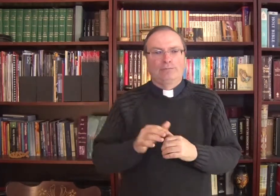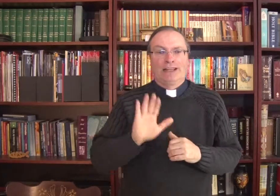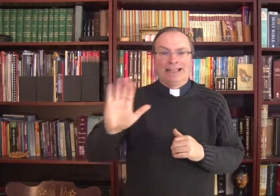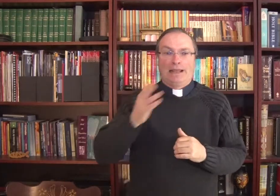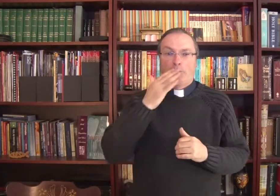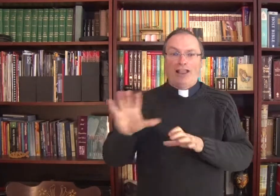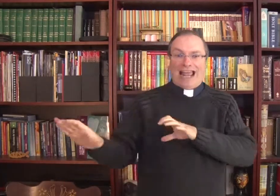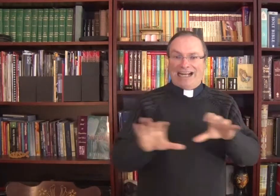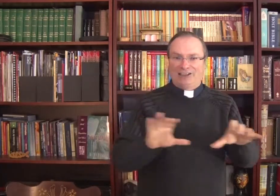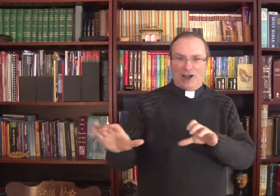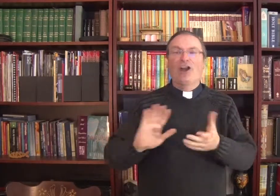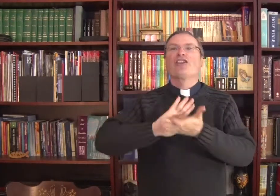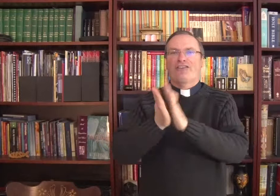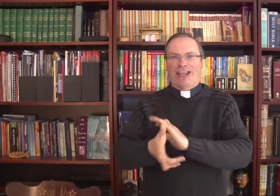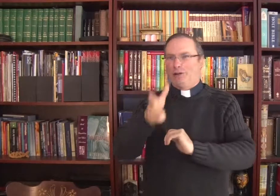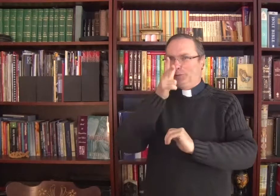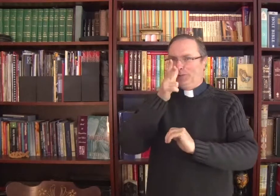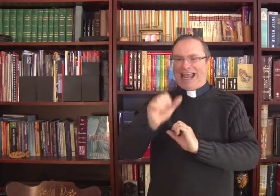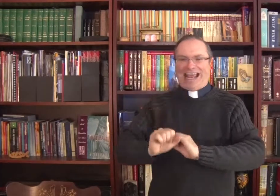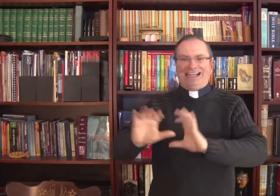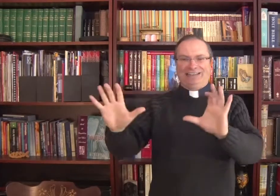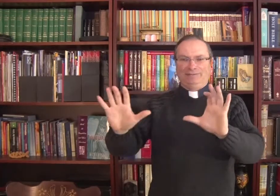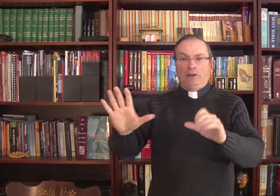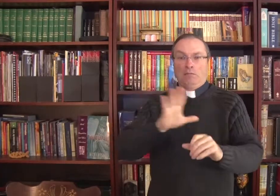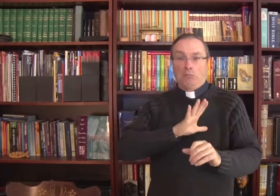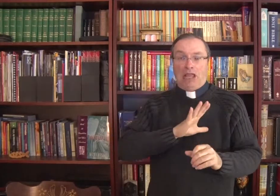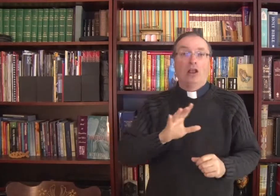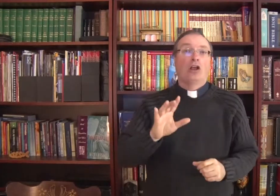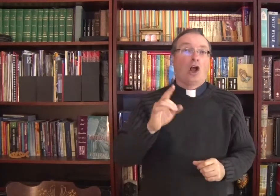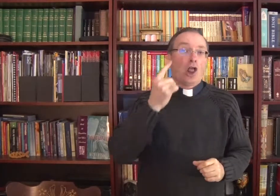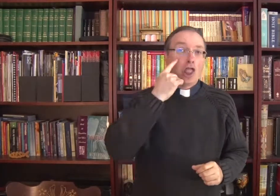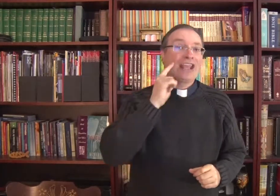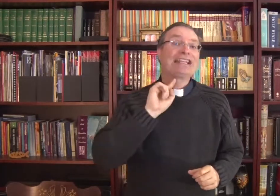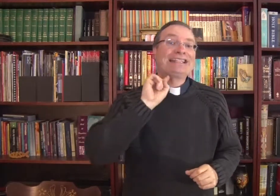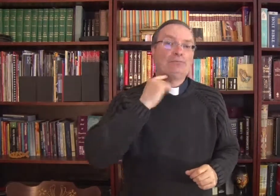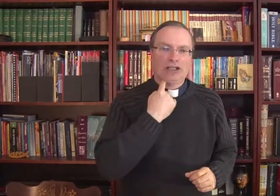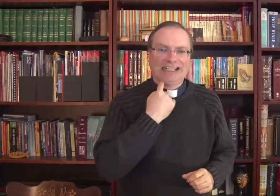Ses bonnes actions deviennent lumière. Mais un œil hypocrite,